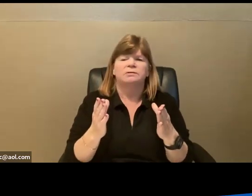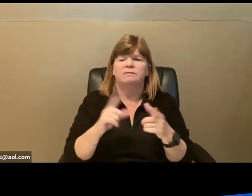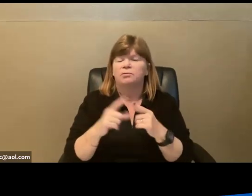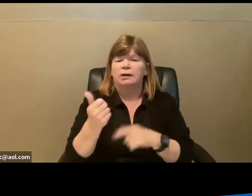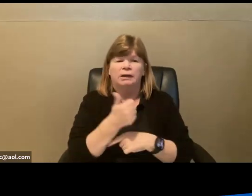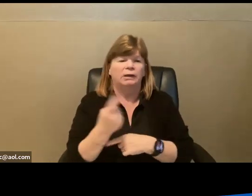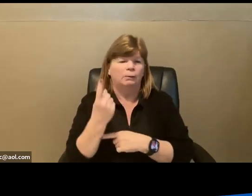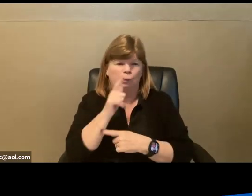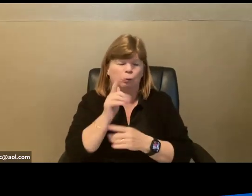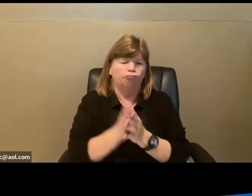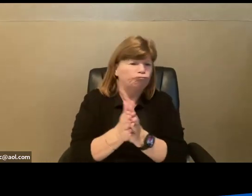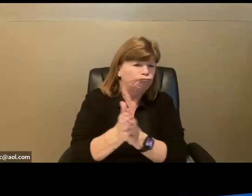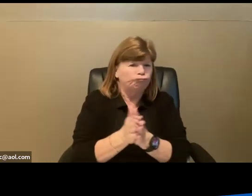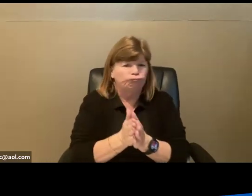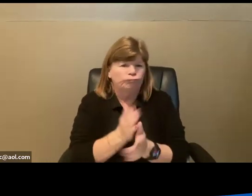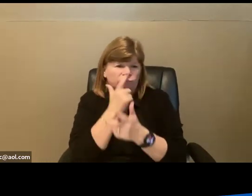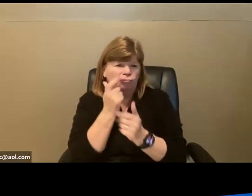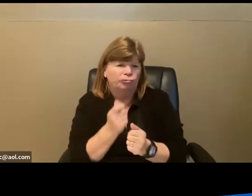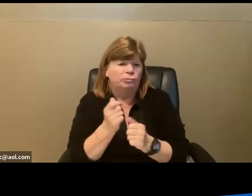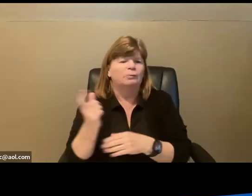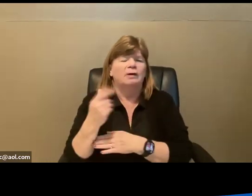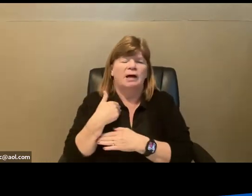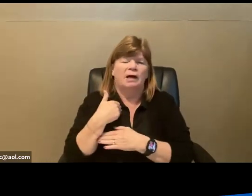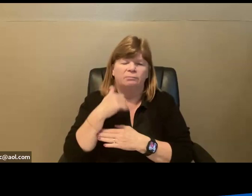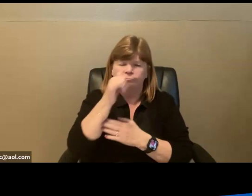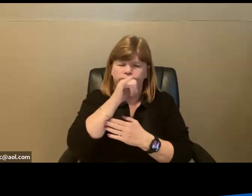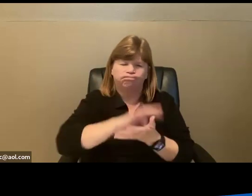que esté interesado, hay una gran cantidad de información sobre